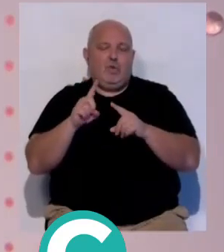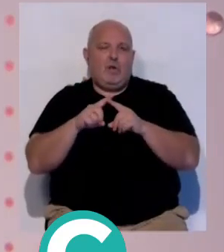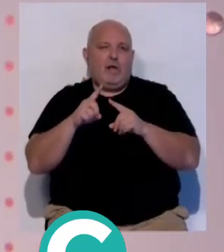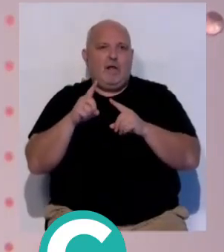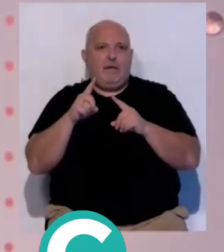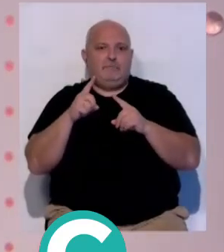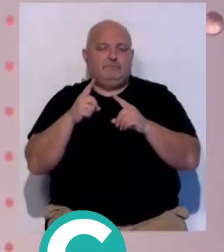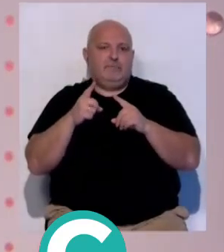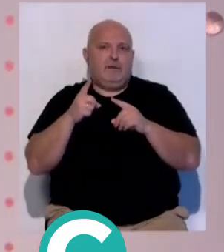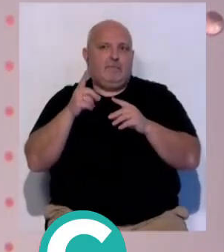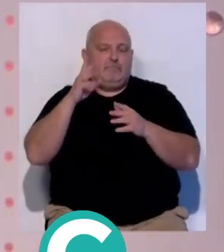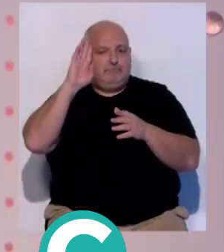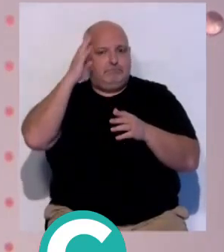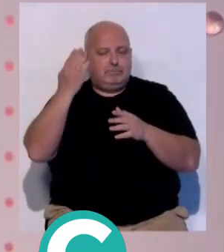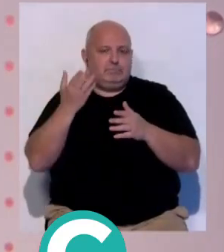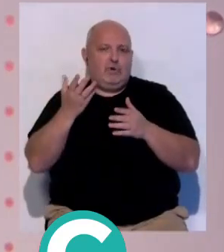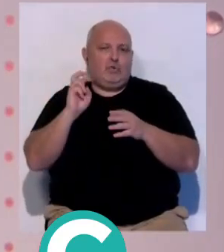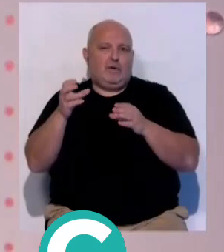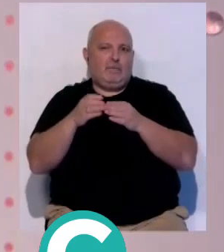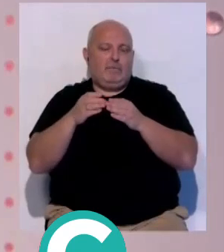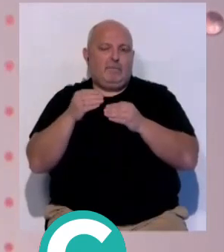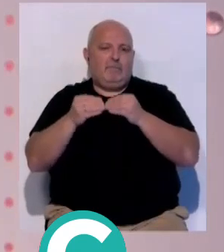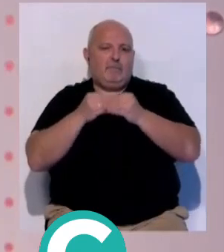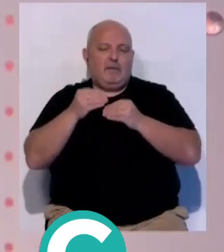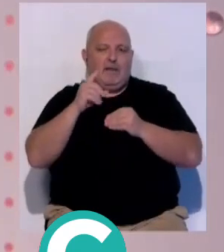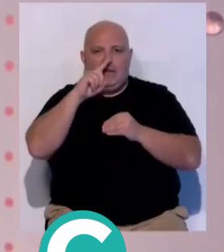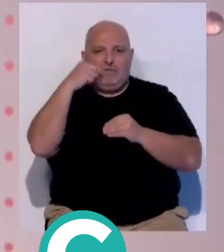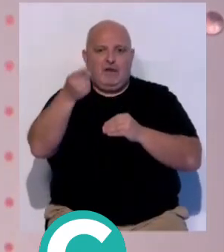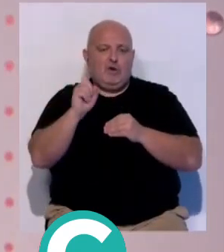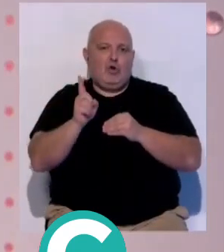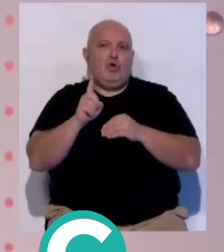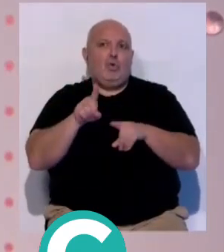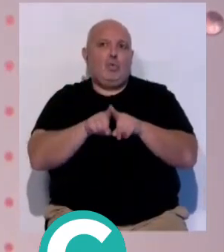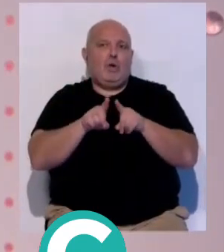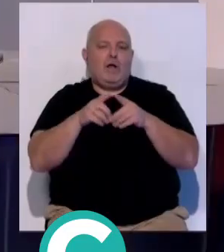como pueda suceder ya con un equipo pensando en la próxima temporada sino que realmente compita